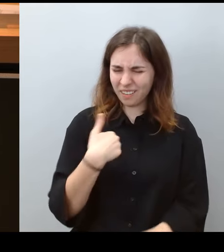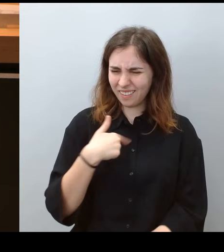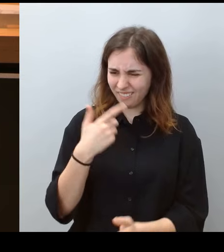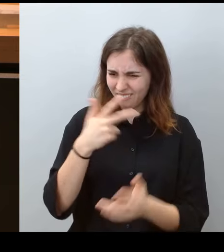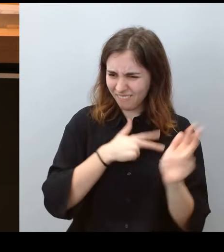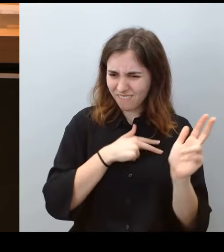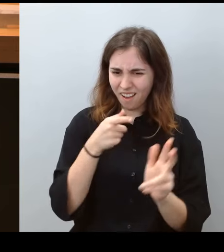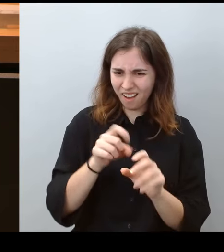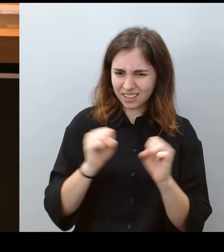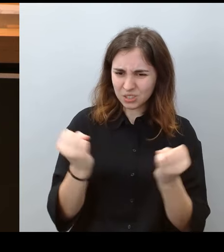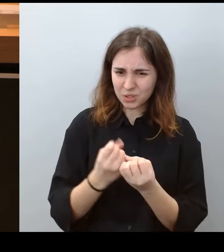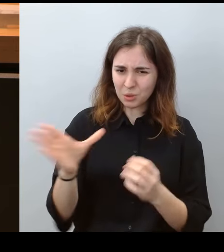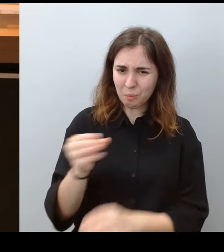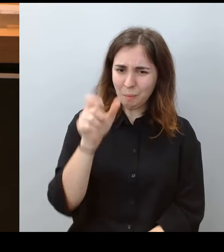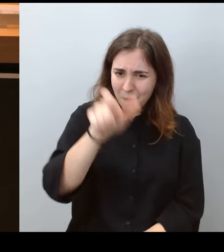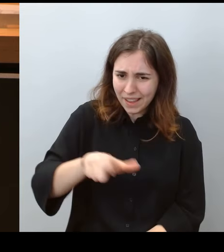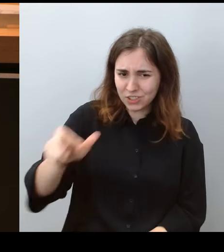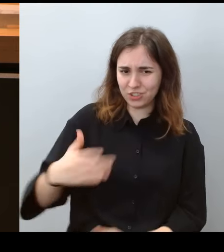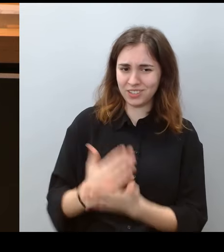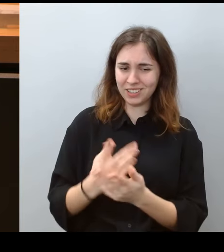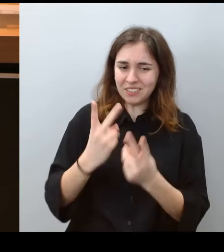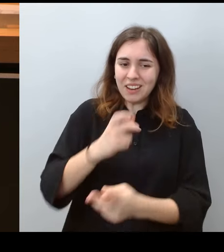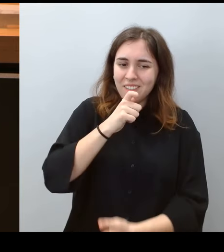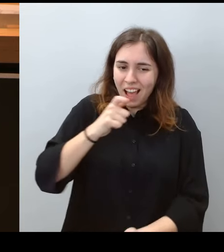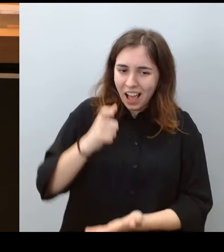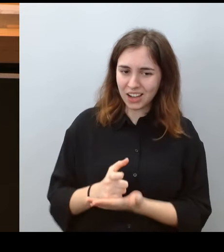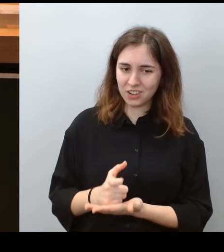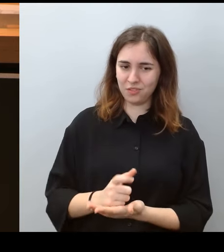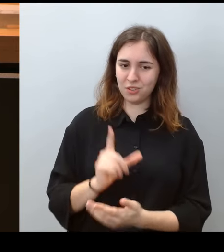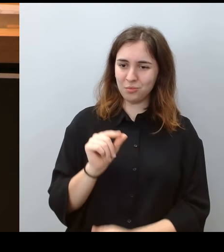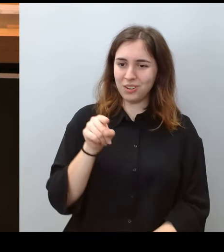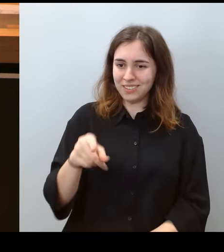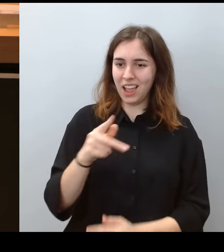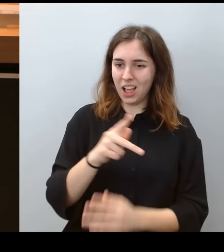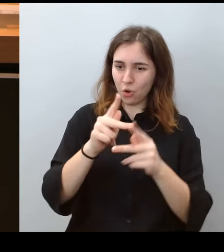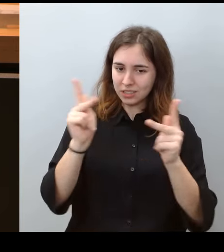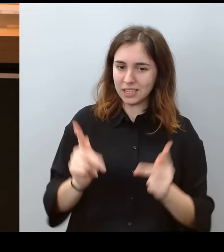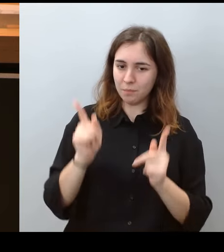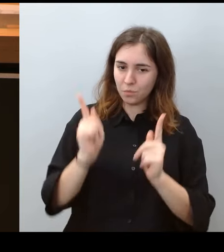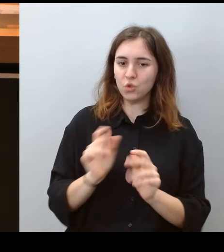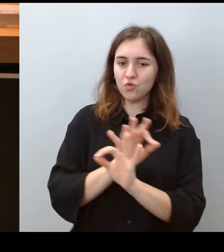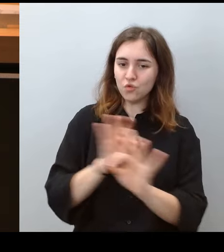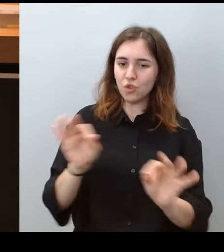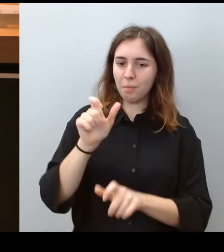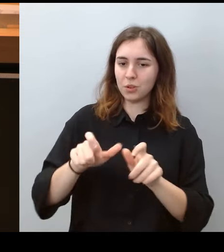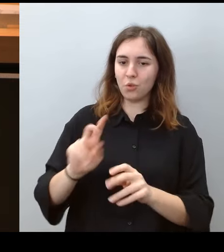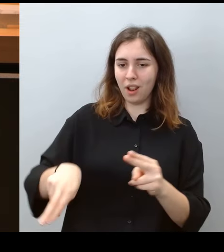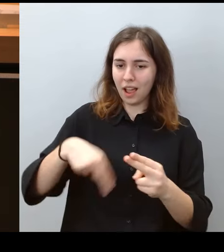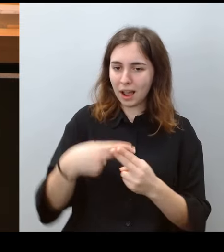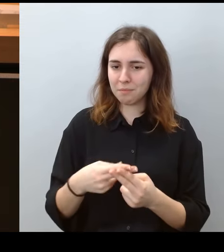Verantwortung durchdachte und realisierbare Konzepte zu entwickeln die dann auch funktionieren. Das wäre ihre Aufgabe gewesen